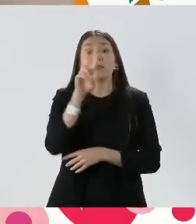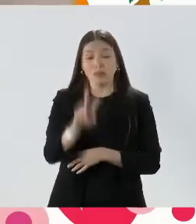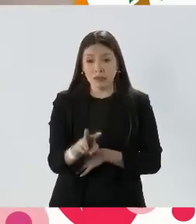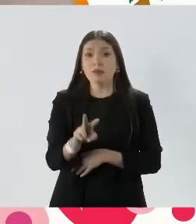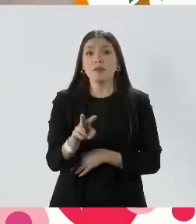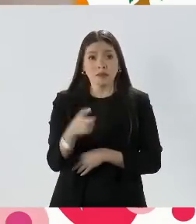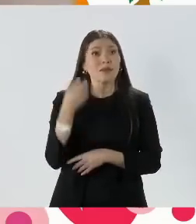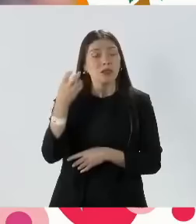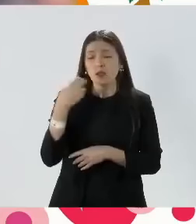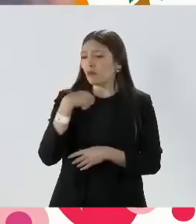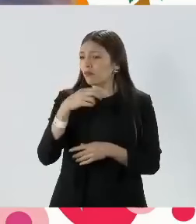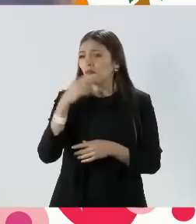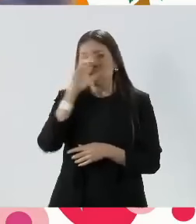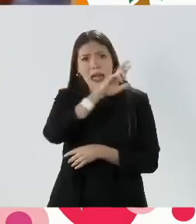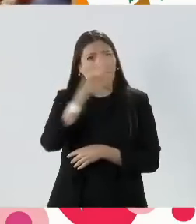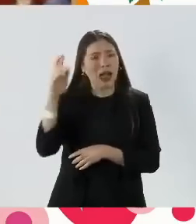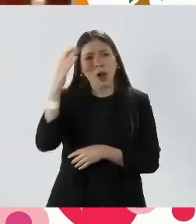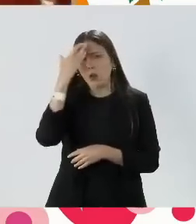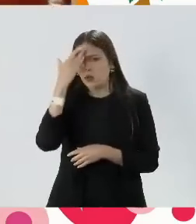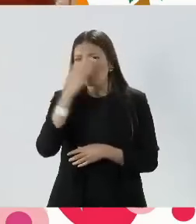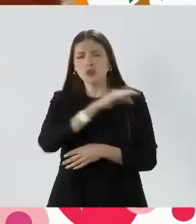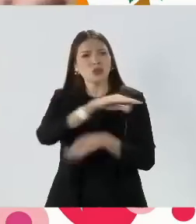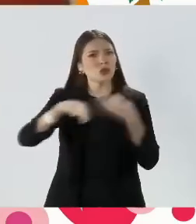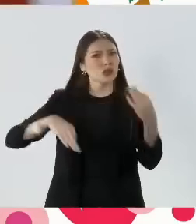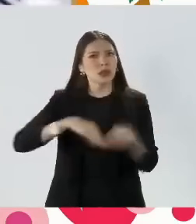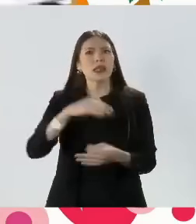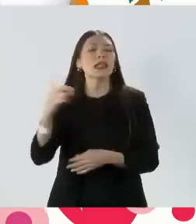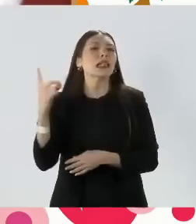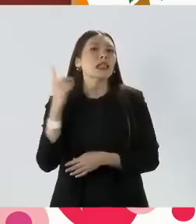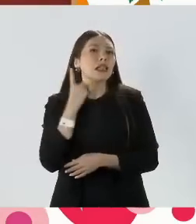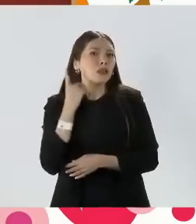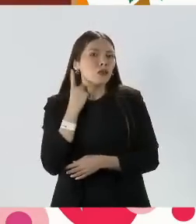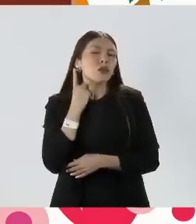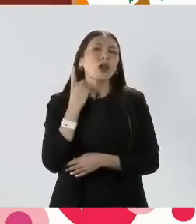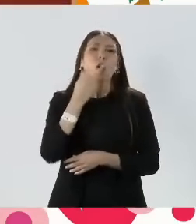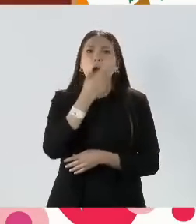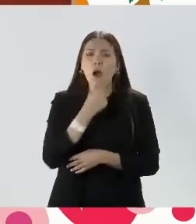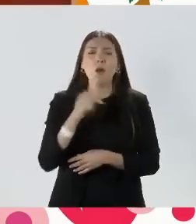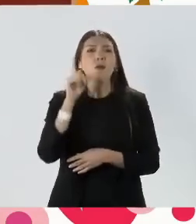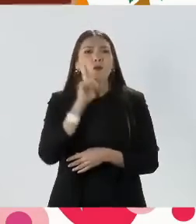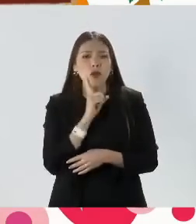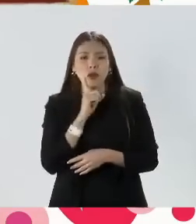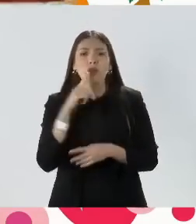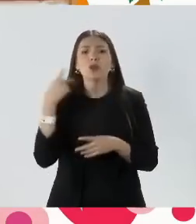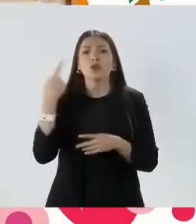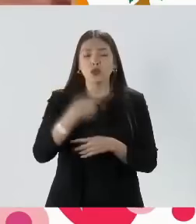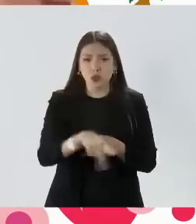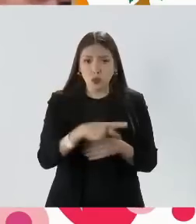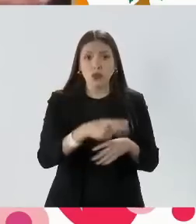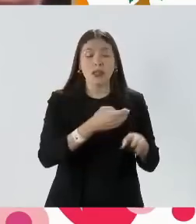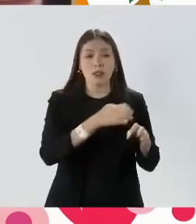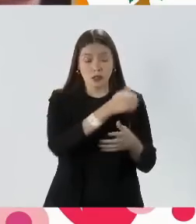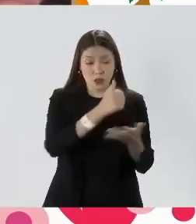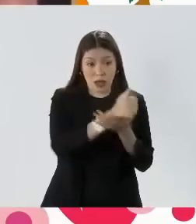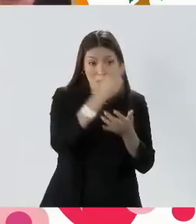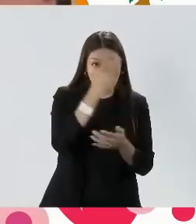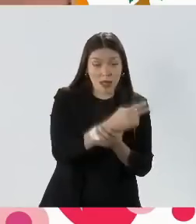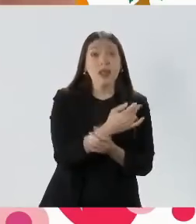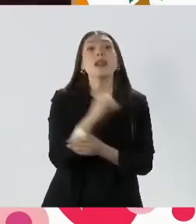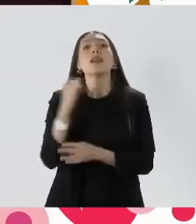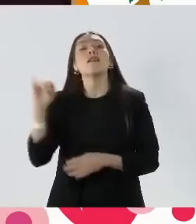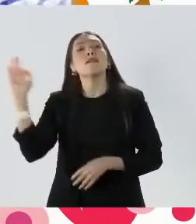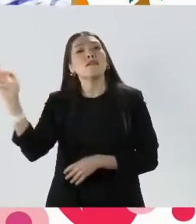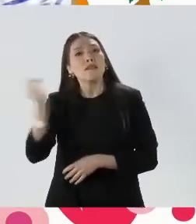a nuestras diputadas y diputados locales y federales en su firme respaldo a favor